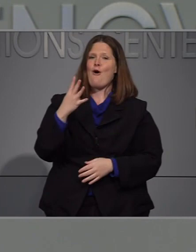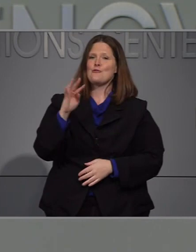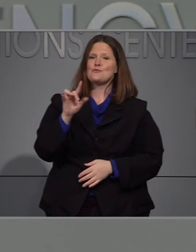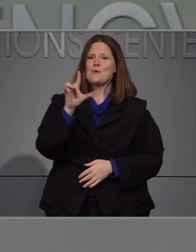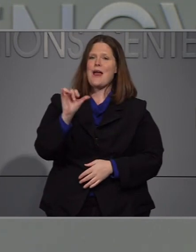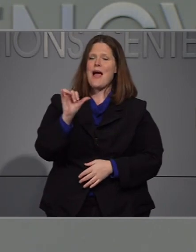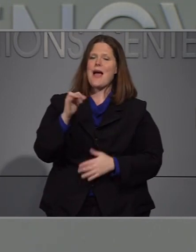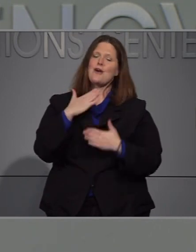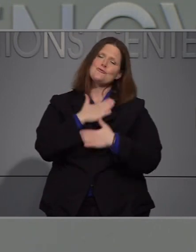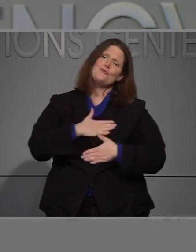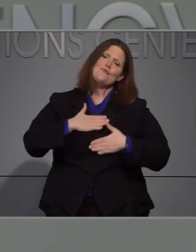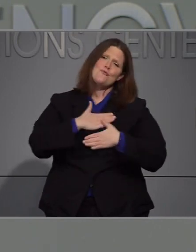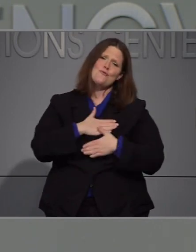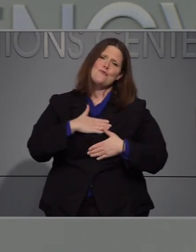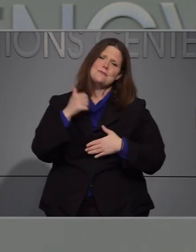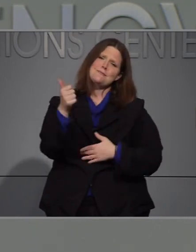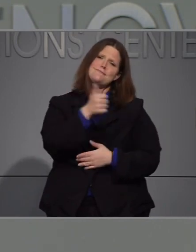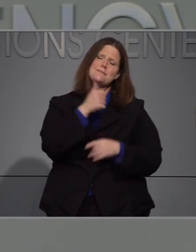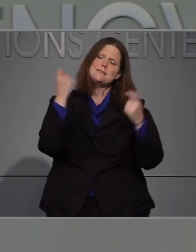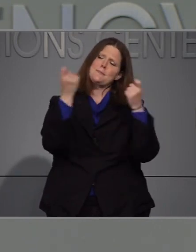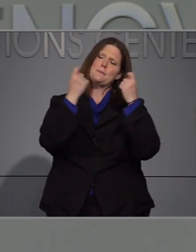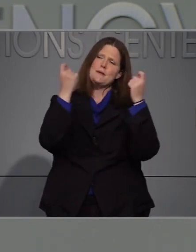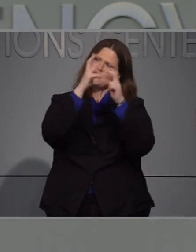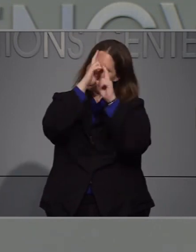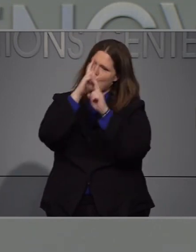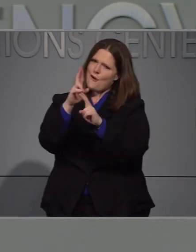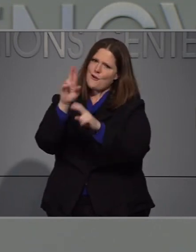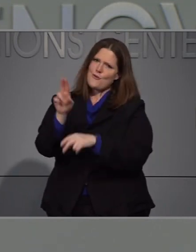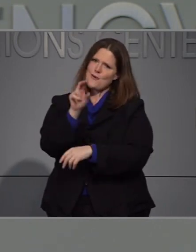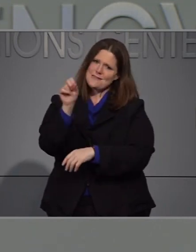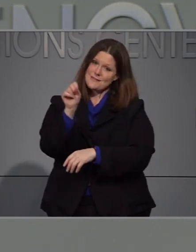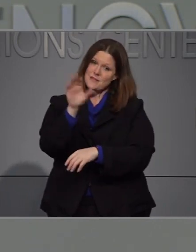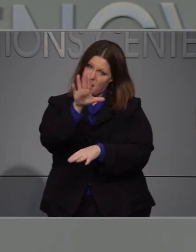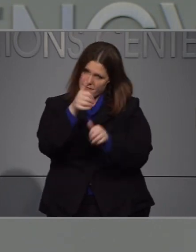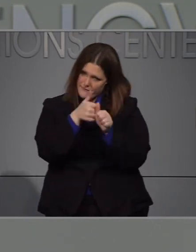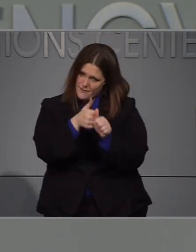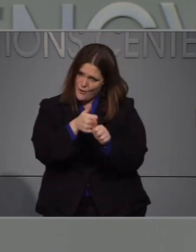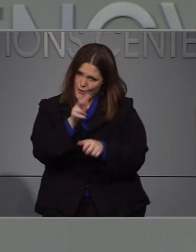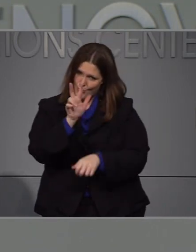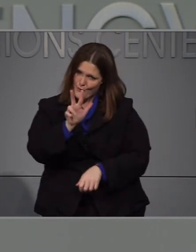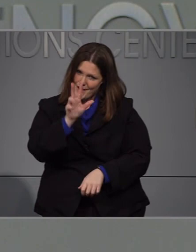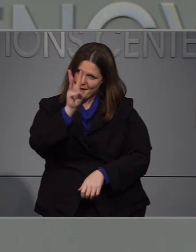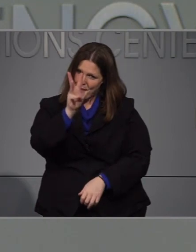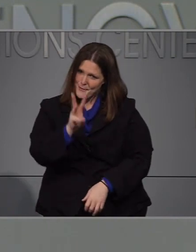Muchas gracias a que tenga muy buen fin de semana del cuatro de julio celebra en esta fiesta